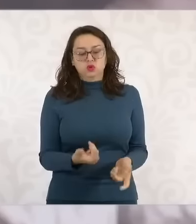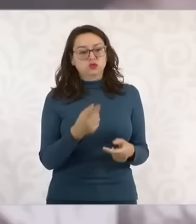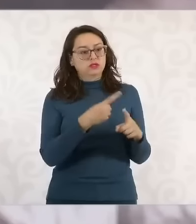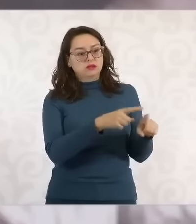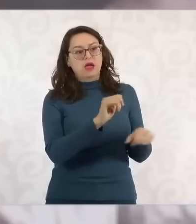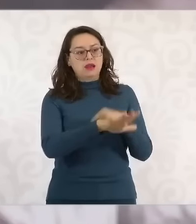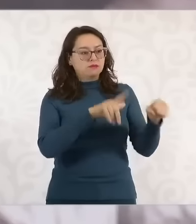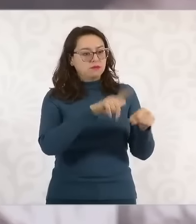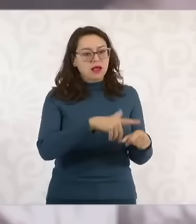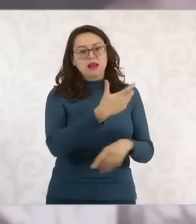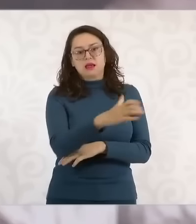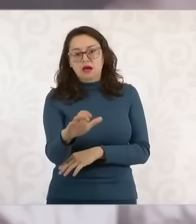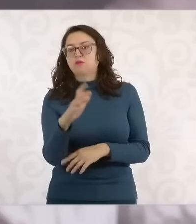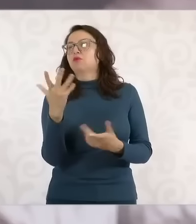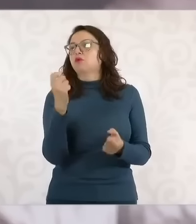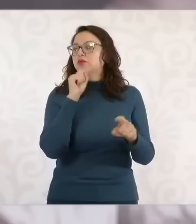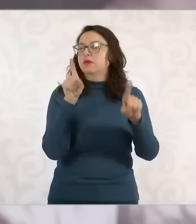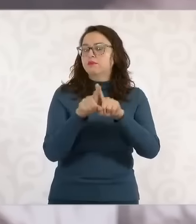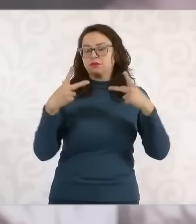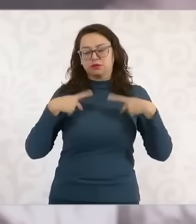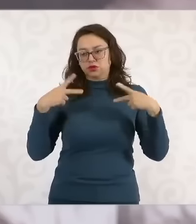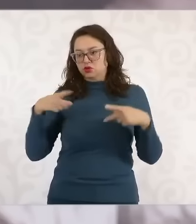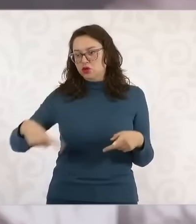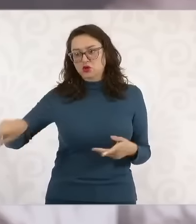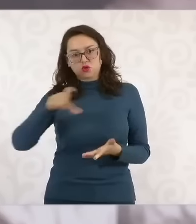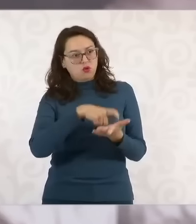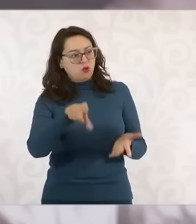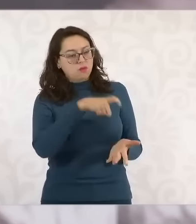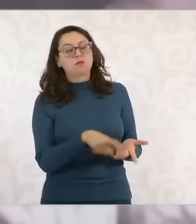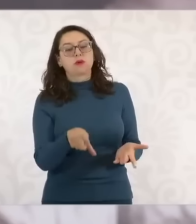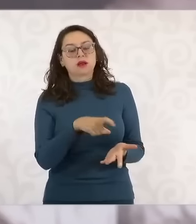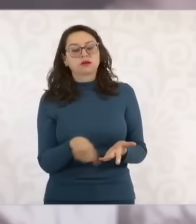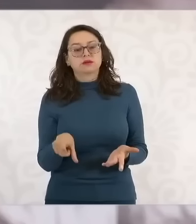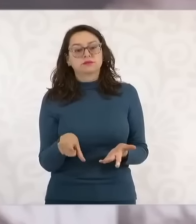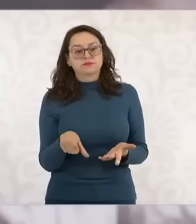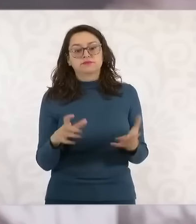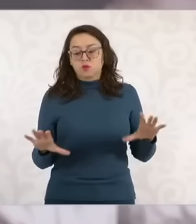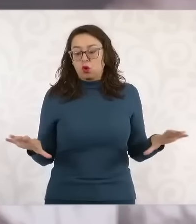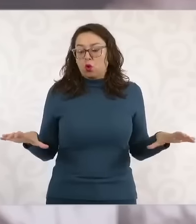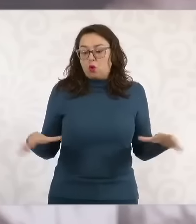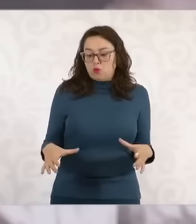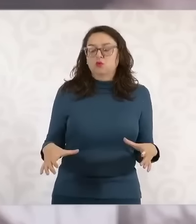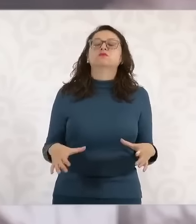con nuestros clientes, con nuestros consumidores y con nuestro eh comunidad también de hacer